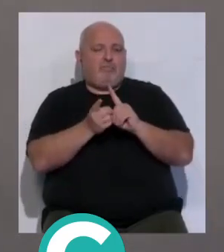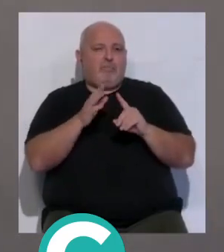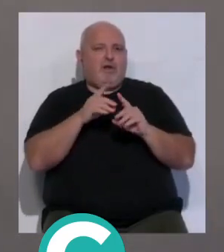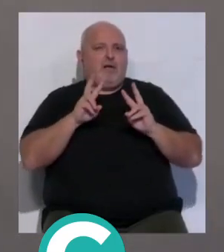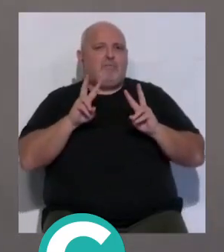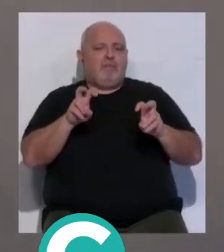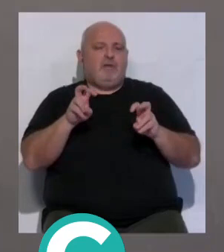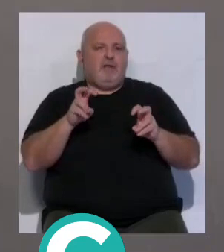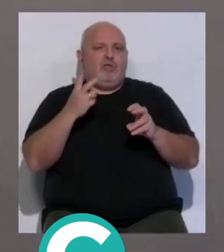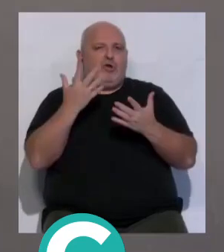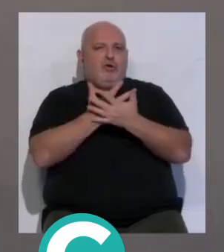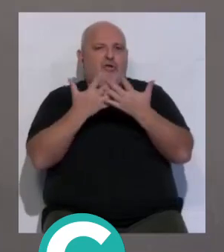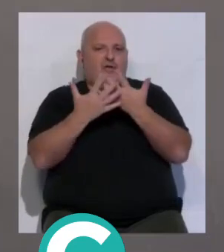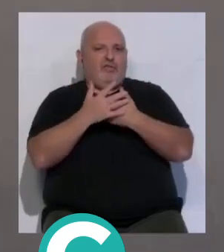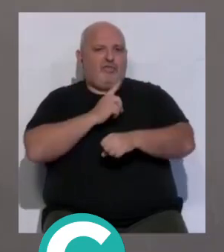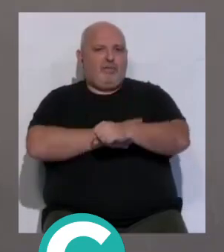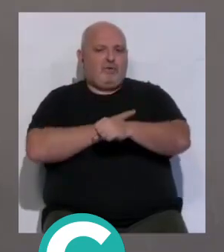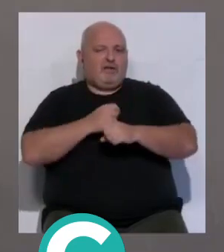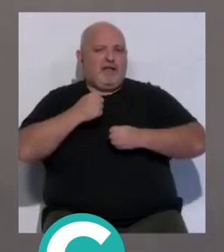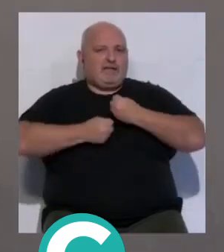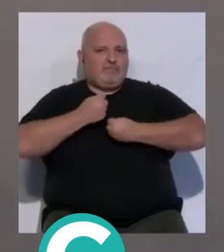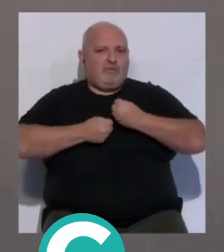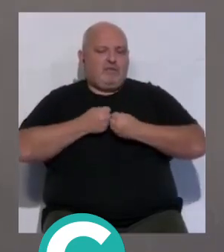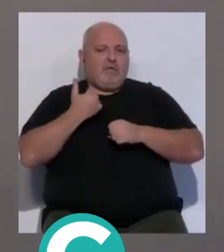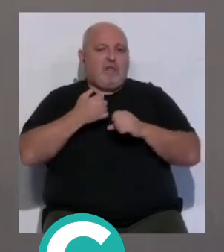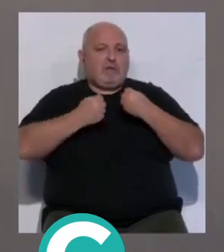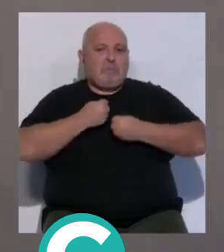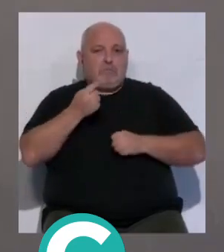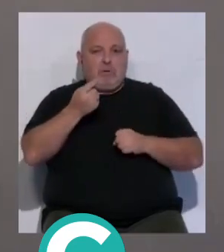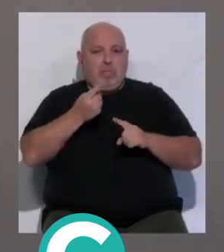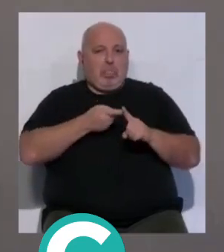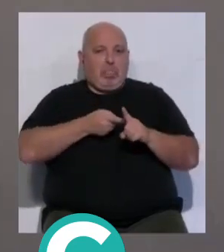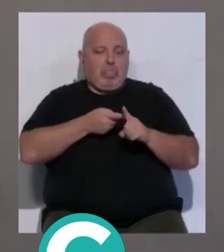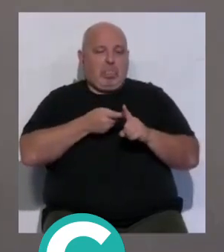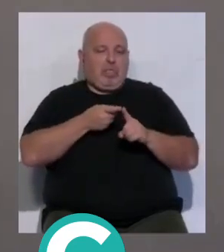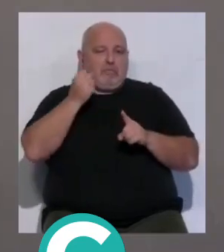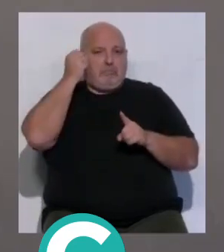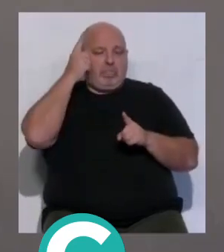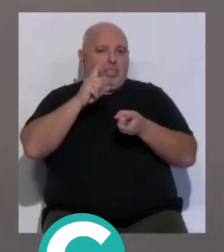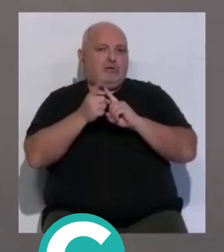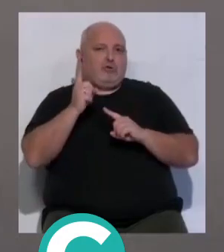no hay tantas competiciones con lo cual tener un estadio de esa envergadura con una pista